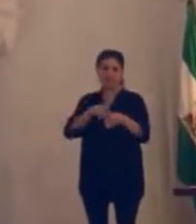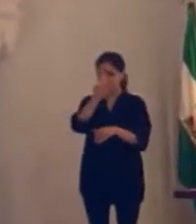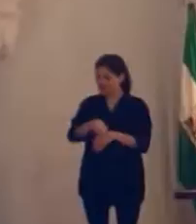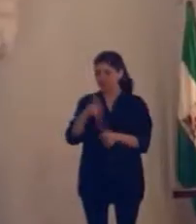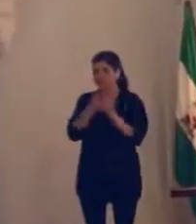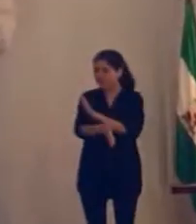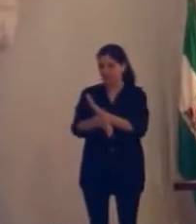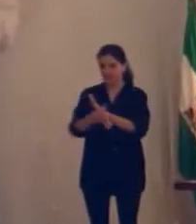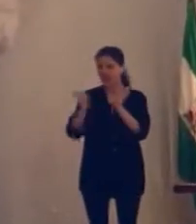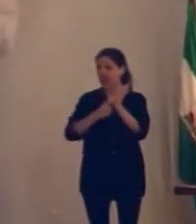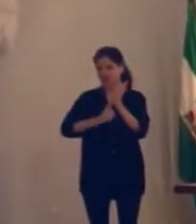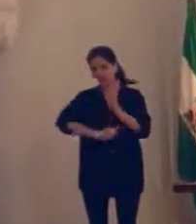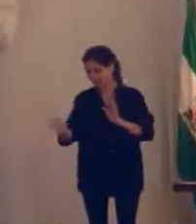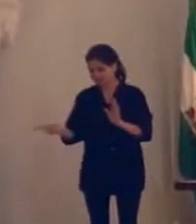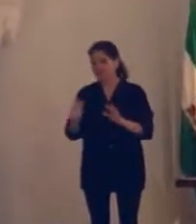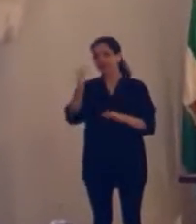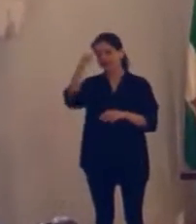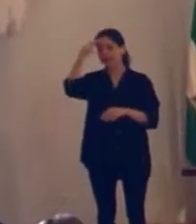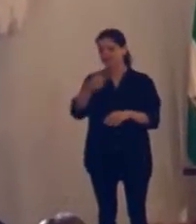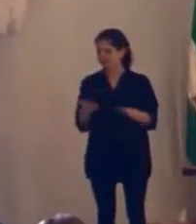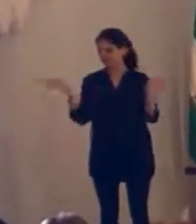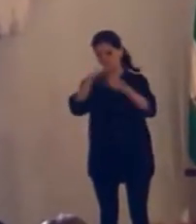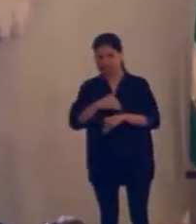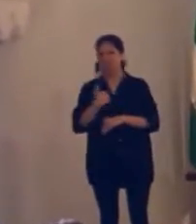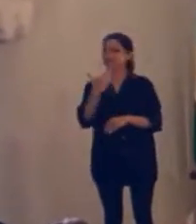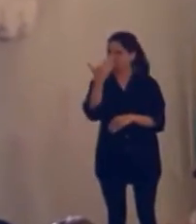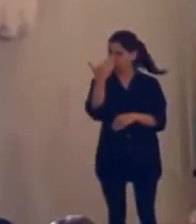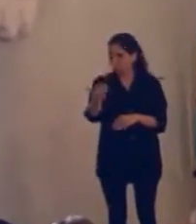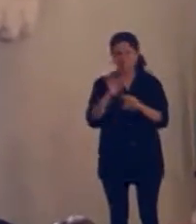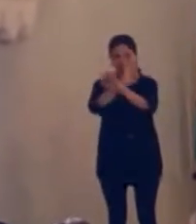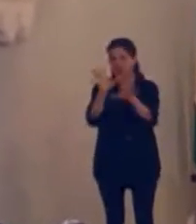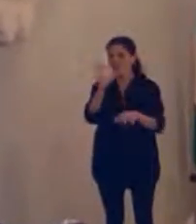profesionales de apoyo a la atención educativa y social